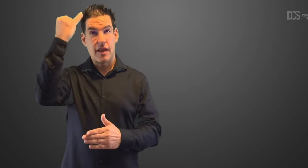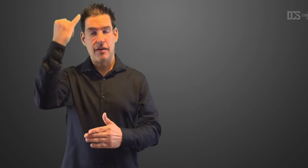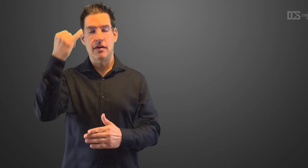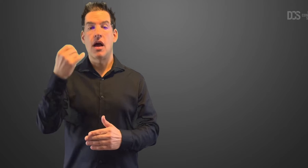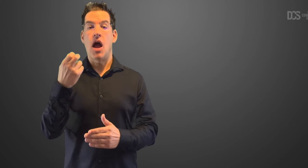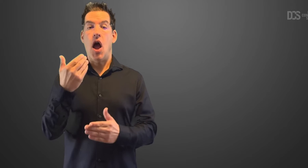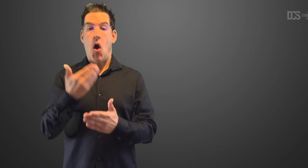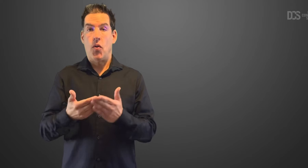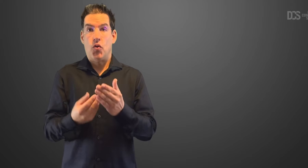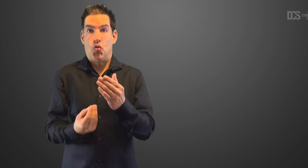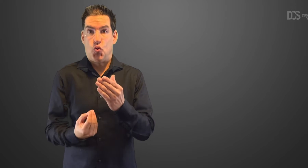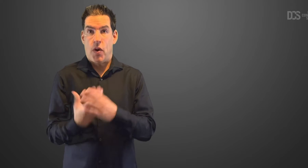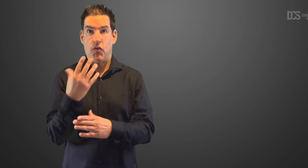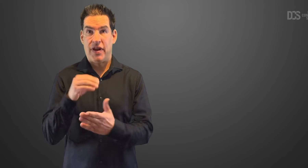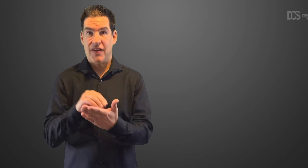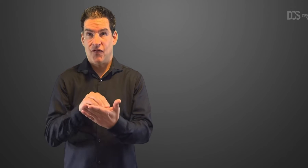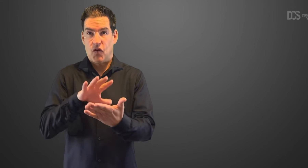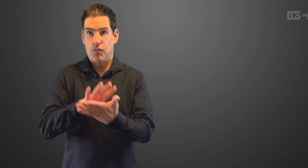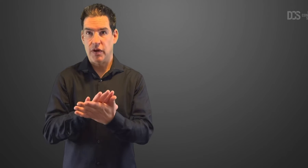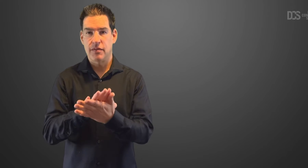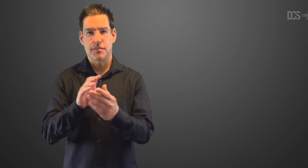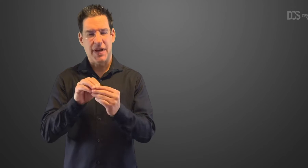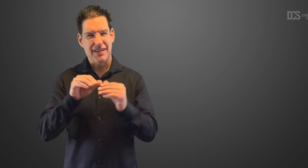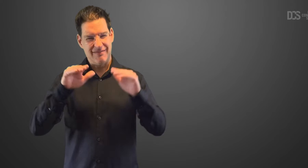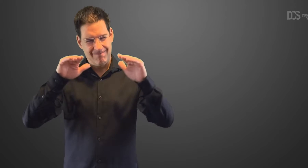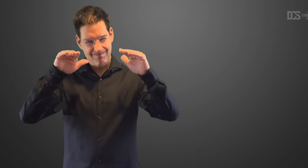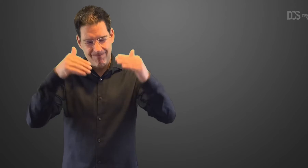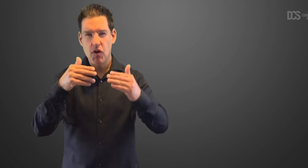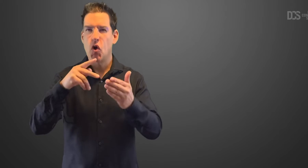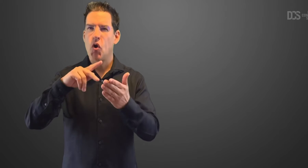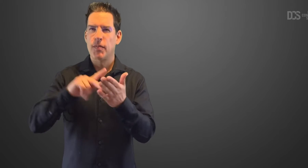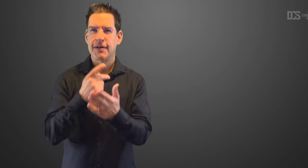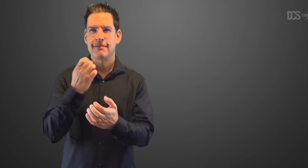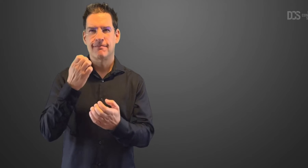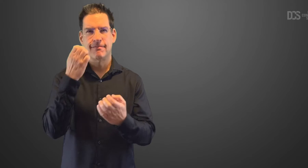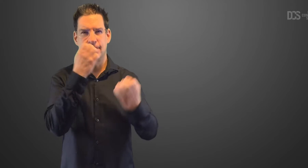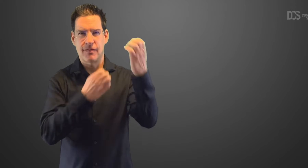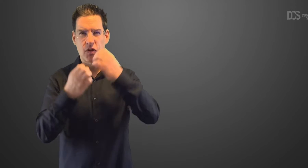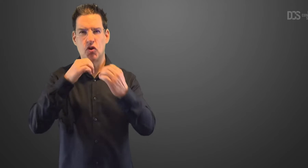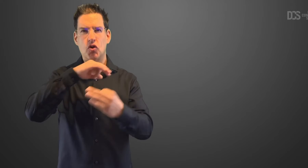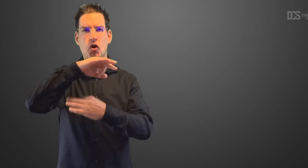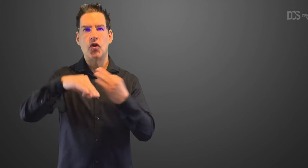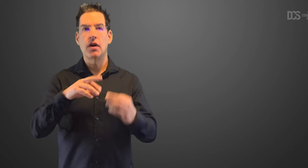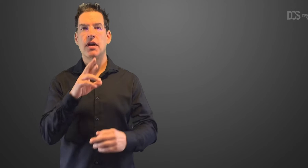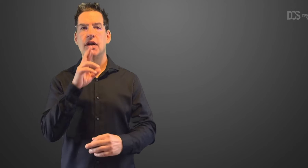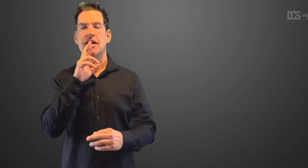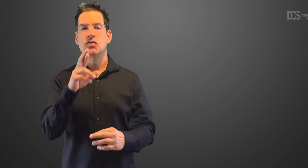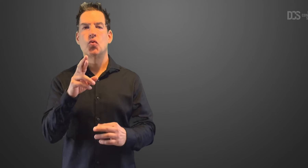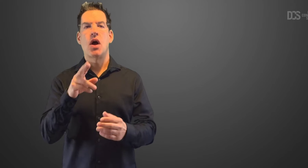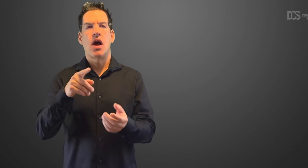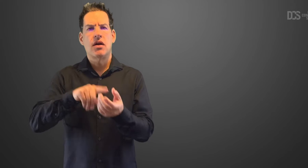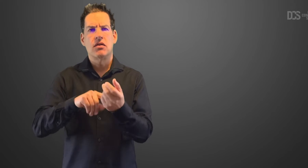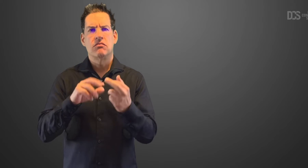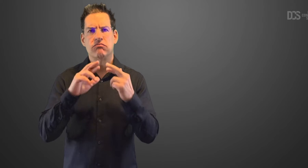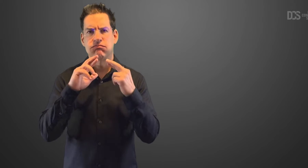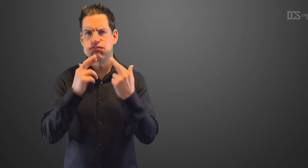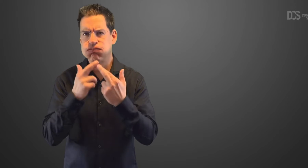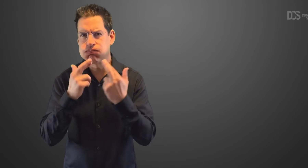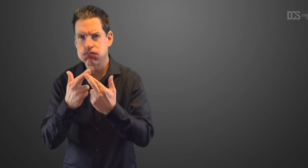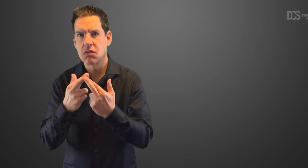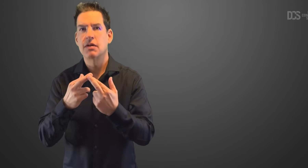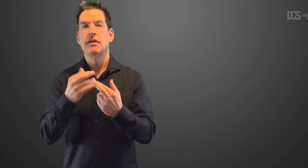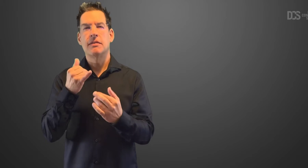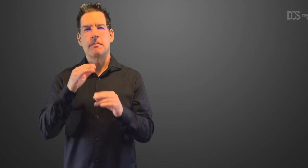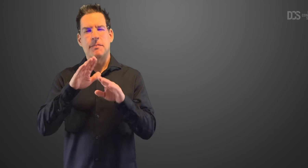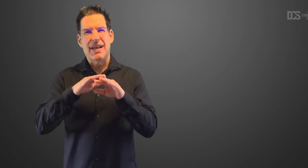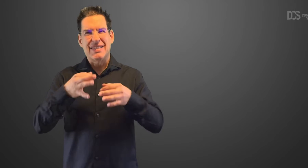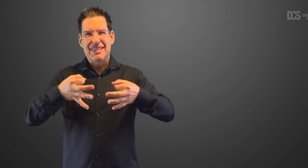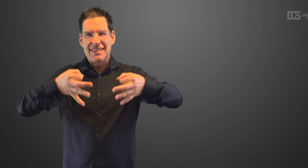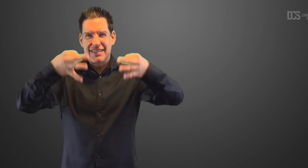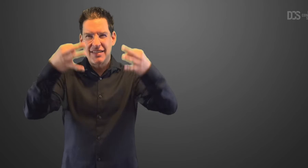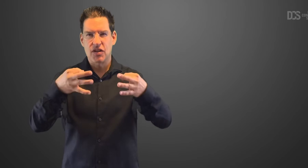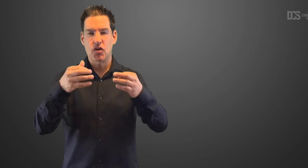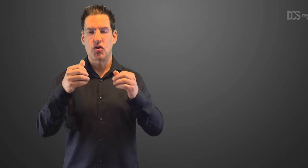más concisos con respecto a sus recomendaciones sobre los siguientes pasos.